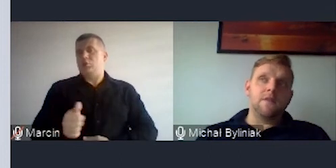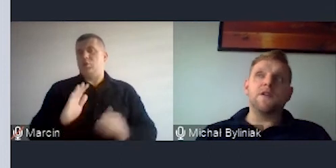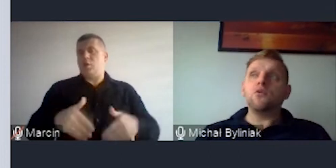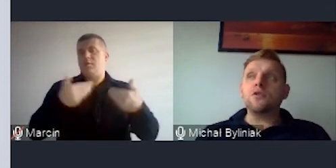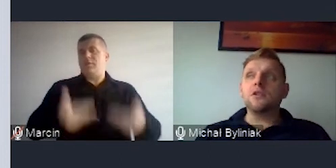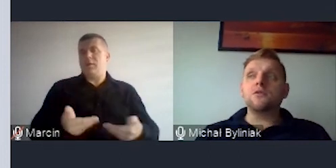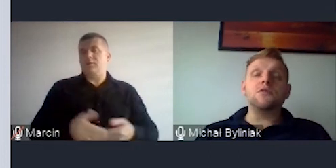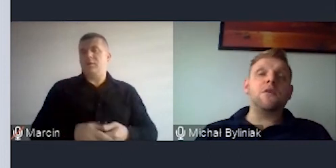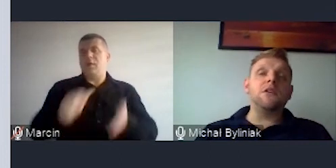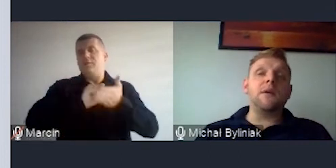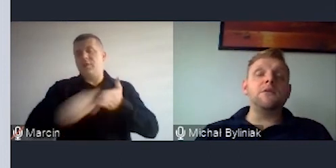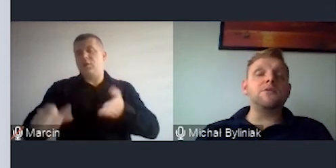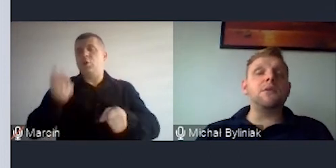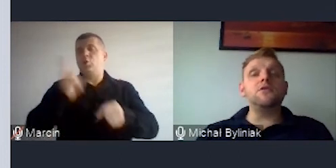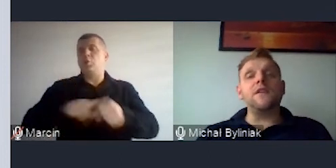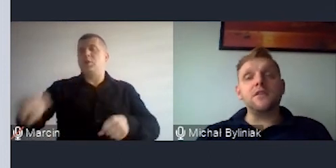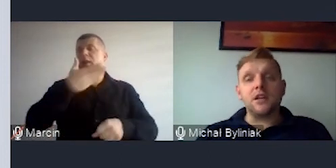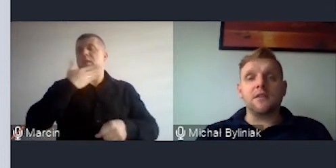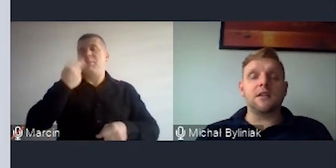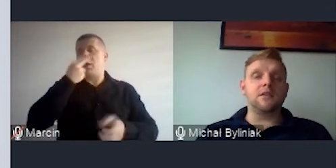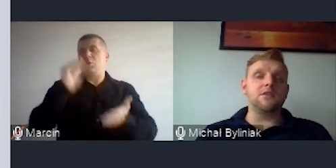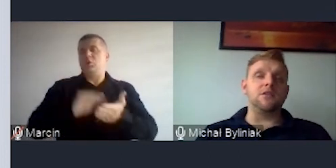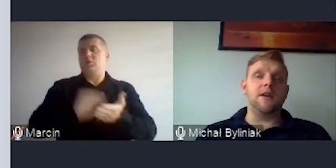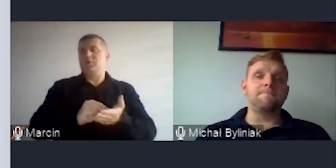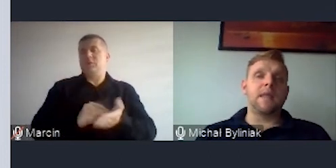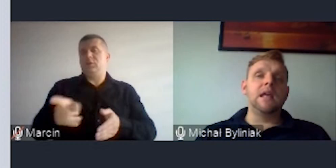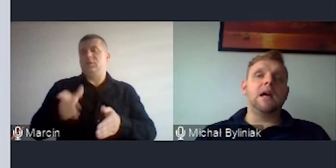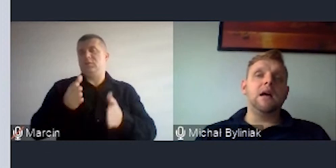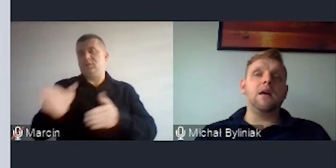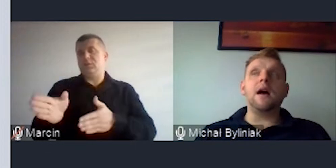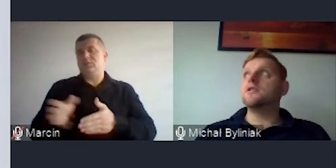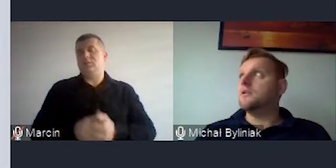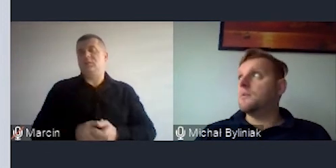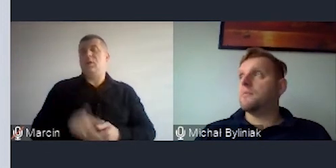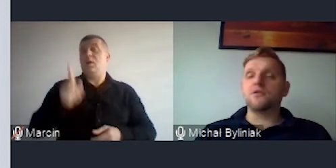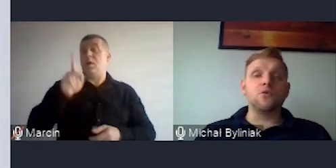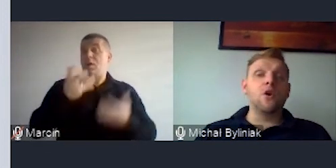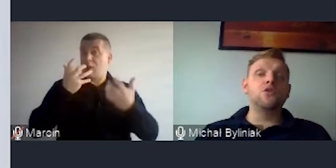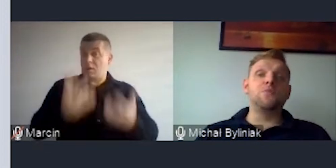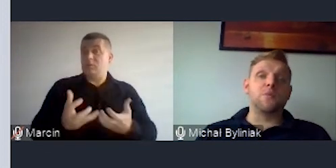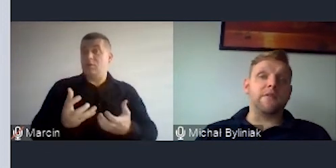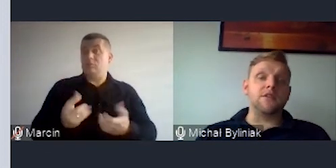Wykluczą tych, którzy w ogóle nie mają na przykład doświadczenia w danej dziedzinie, a chcieliby po prostu spróbować.